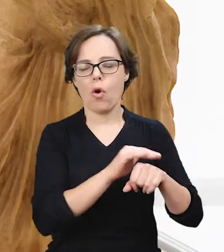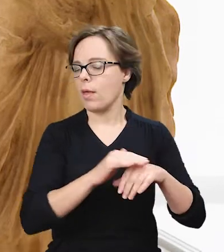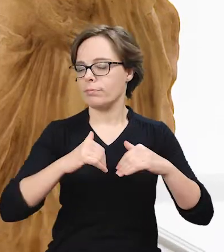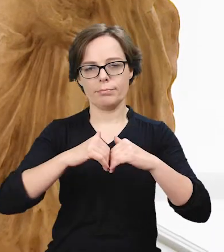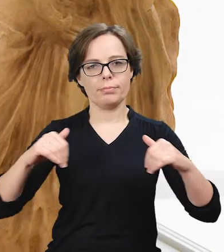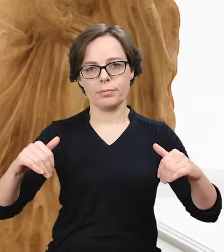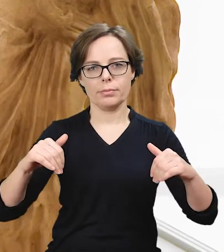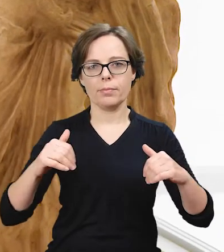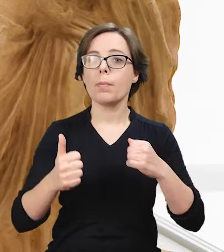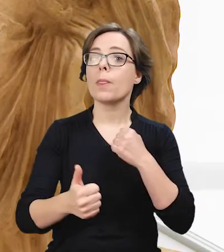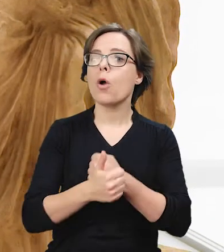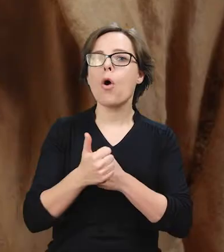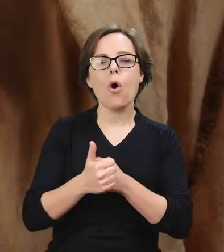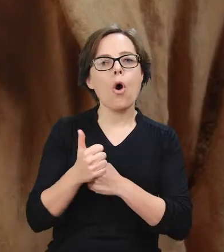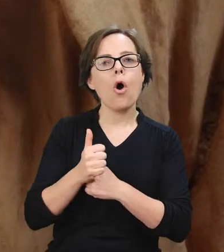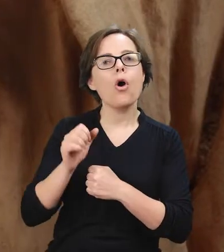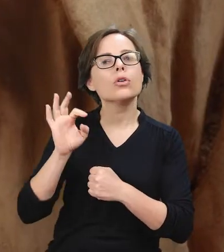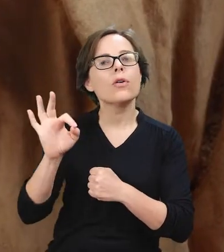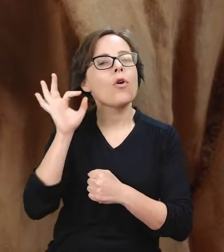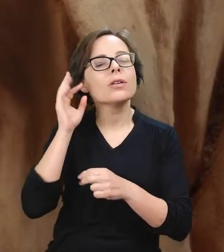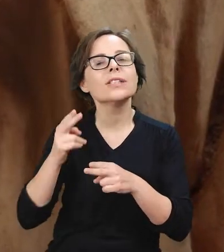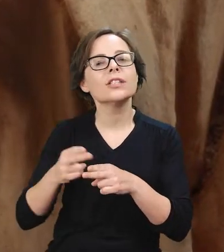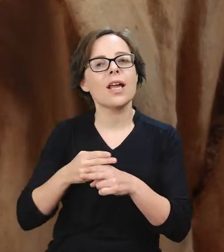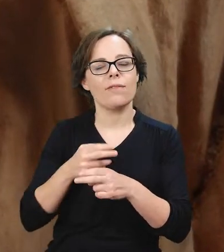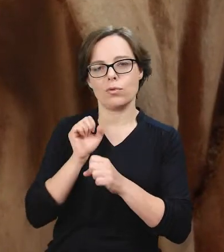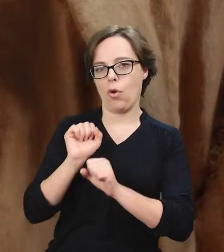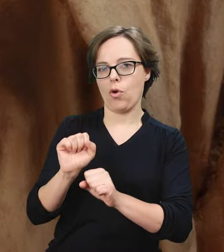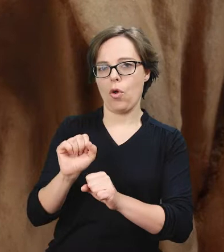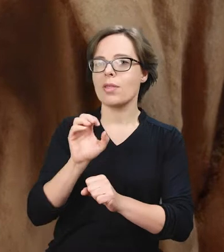aby móc uchronić ich dziewictwo aż do nocy poślubnej.